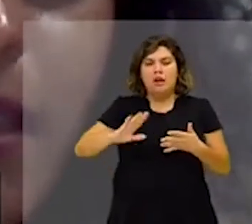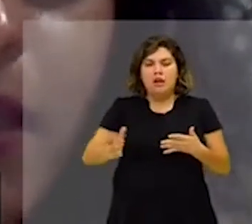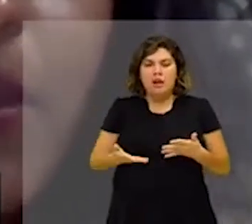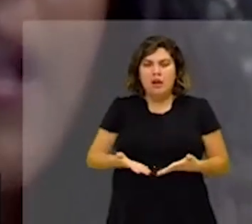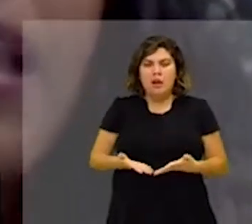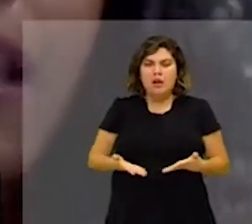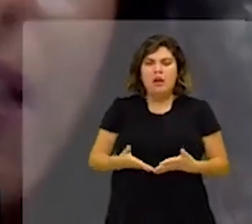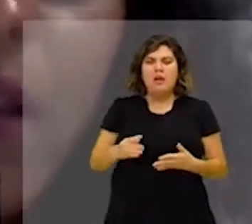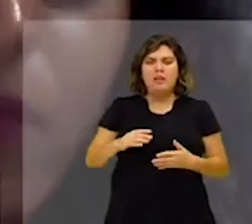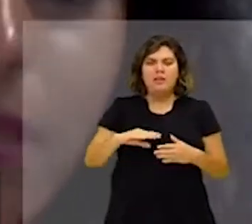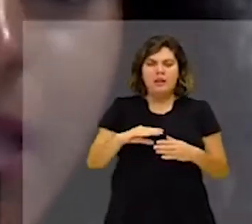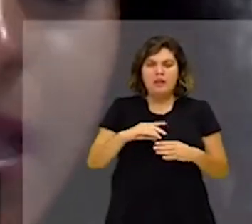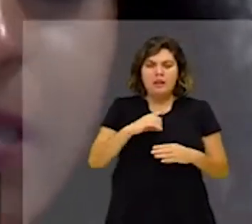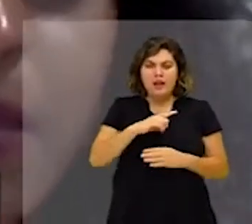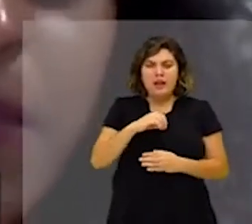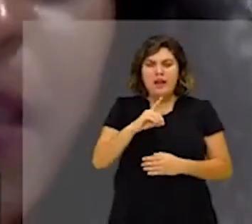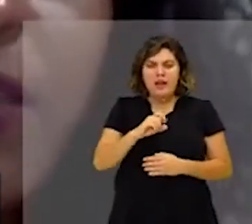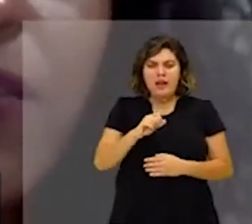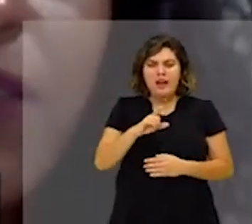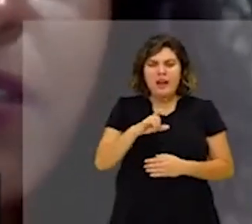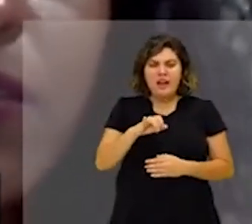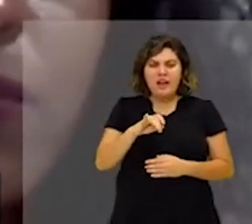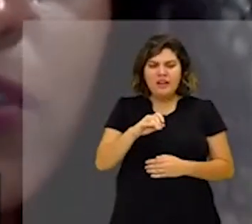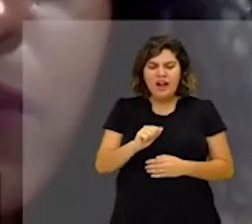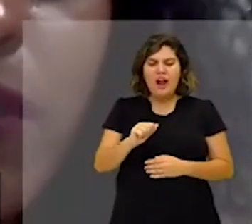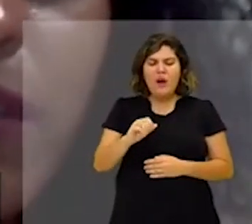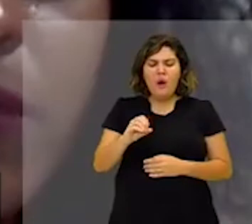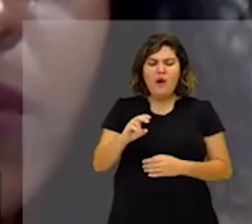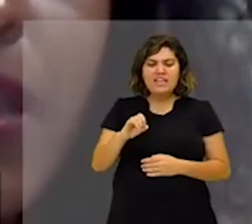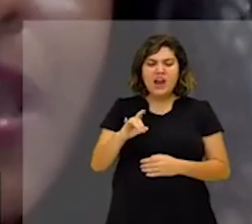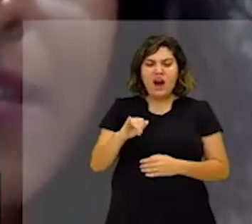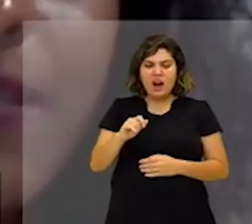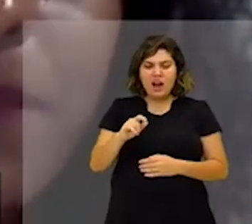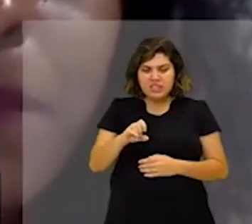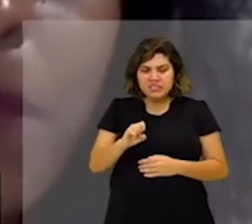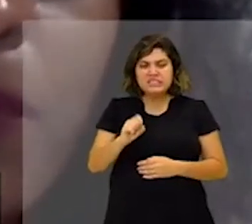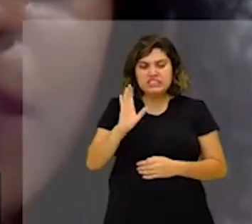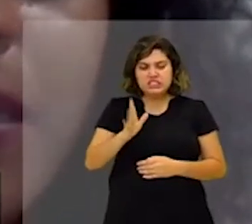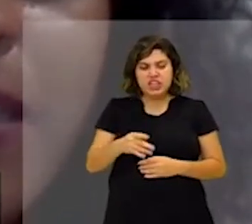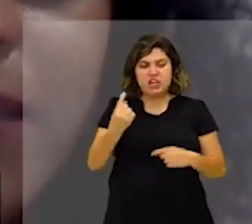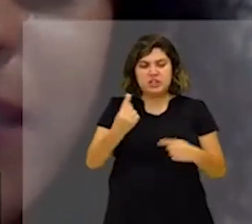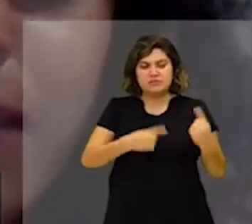foi de carneiro leve aprendizados a mente de alguém a discutir por isso essa possibilidade